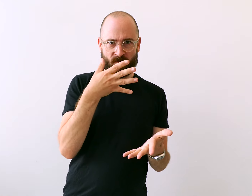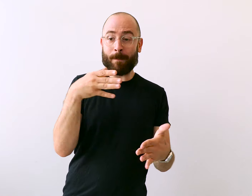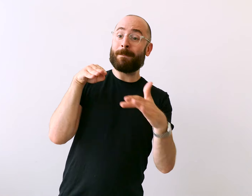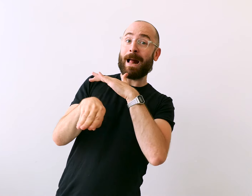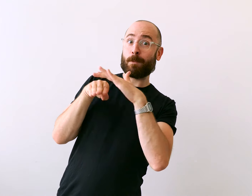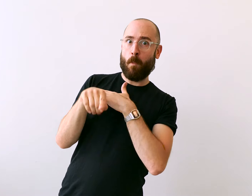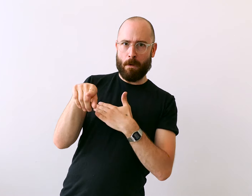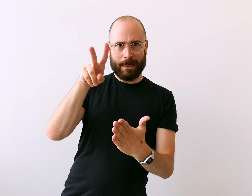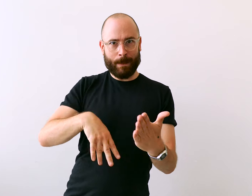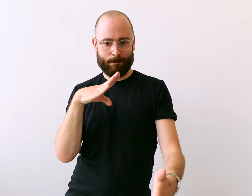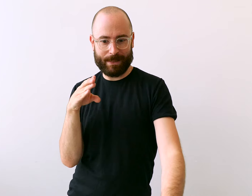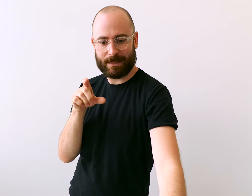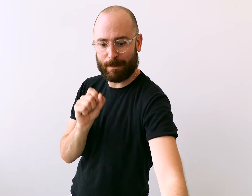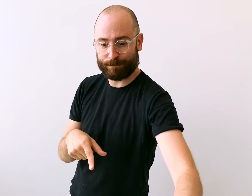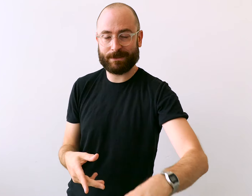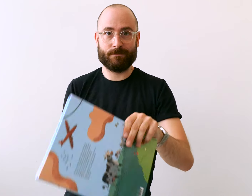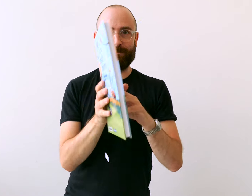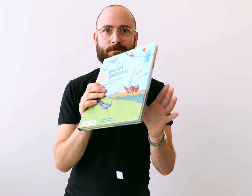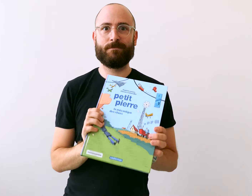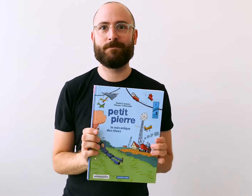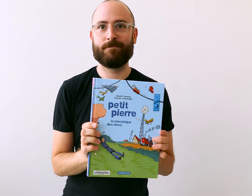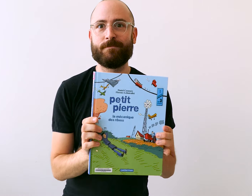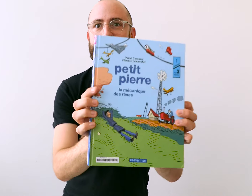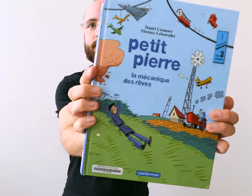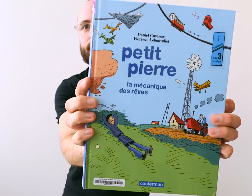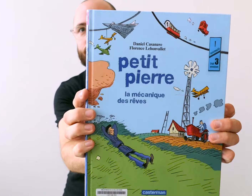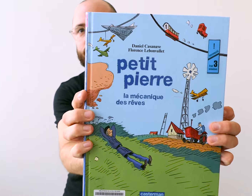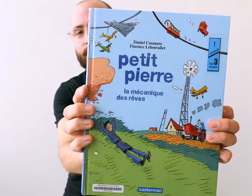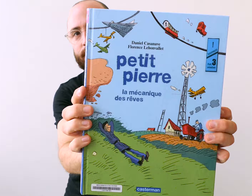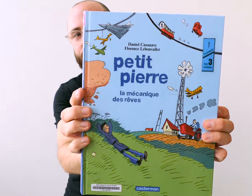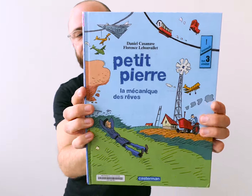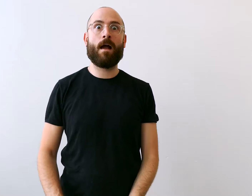Pour casser un peu cette routine, je vous invite à lire cette BD dans le métro !